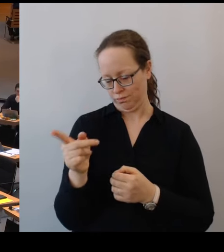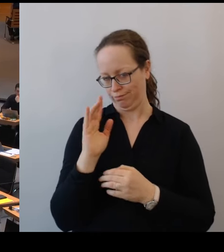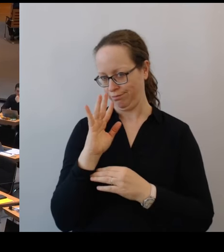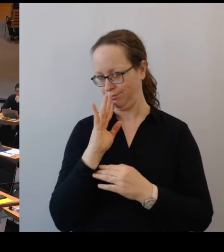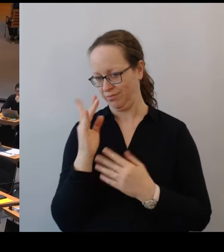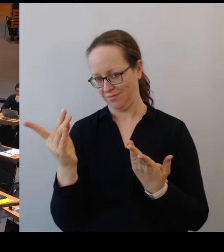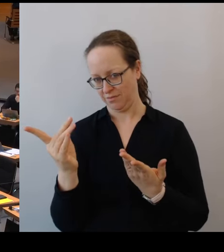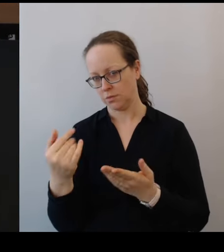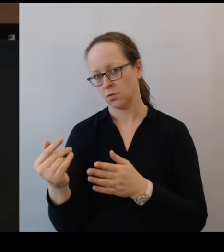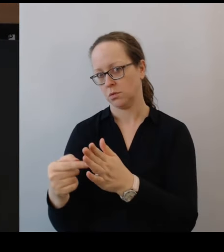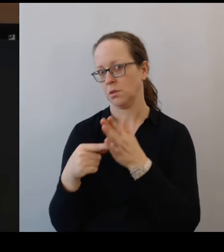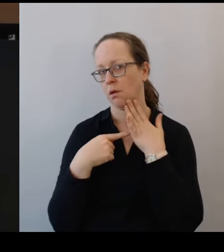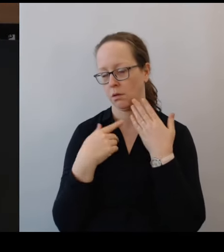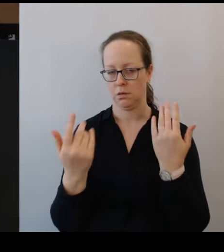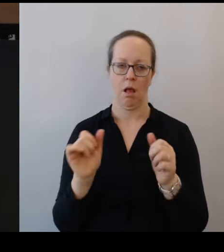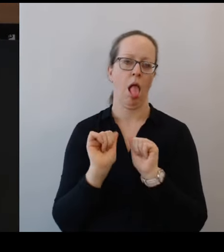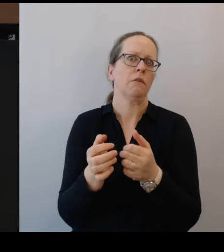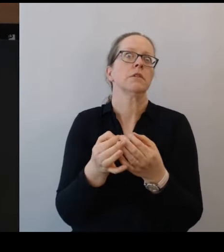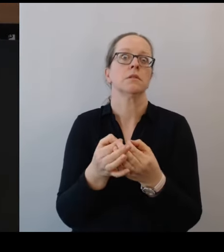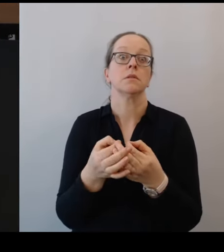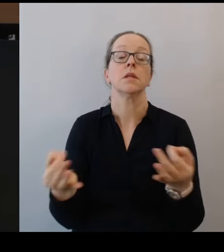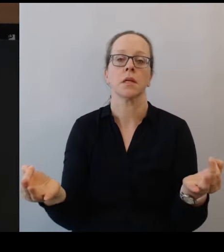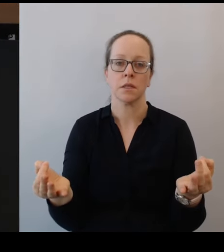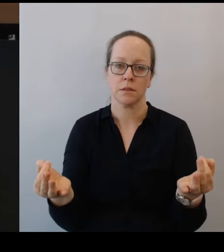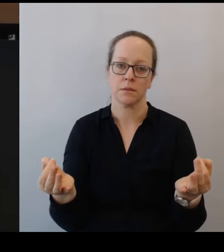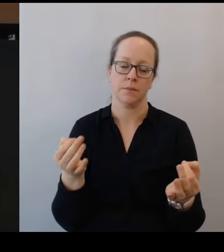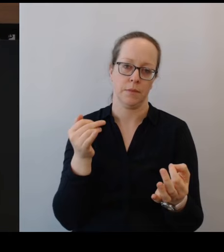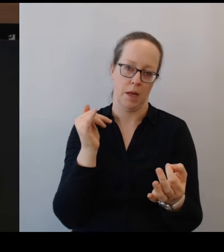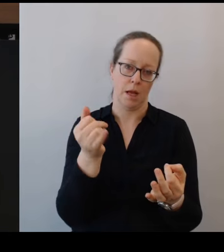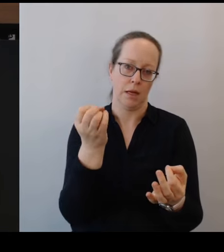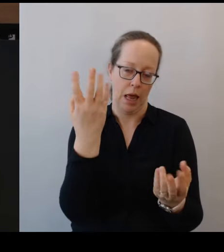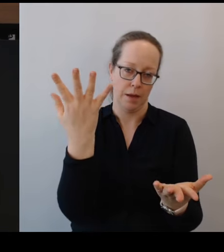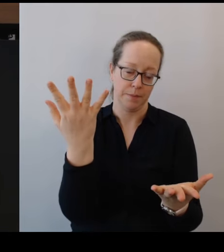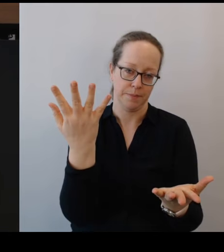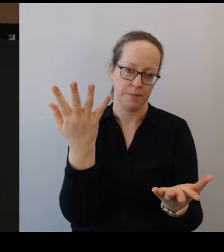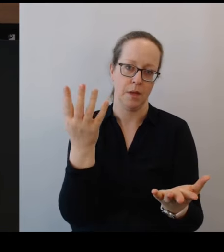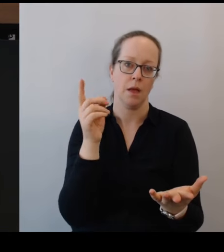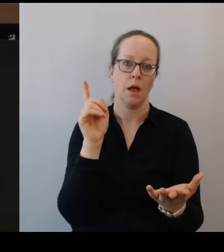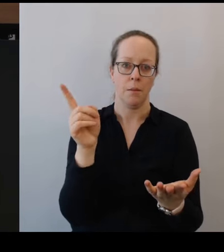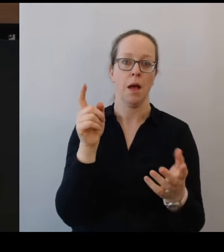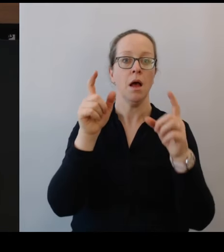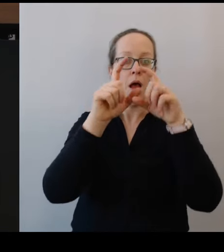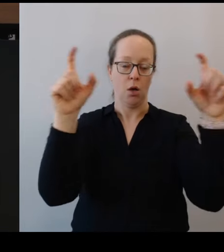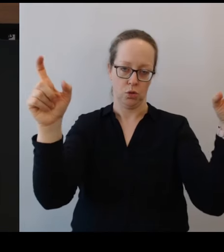Sie haben zwar im Ausschuss und jetzt gerade auch wieder eine Debatte innerhalb der Koalition angekündigt zu Indexmieten und dass vielleicht